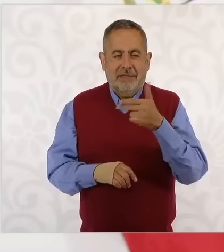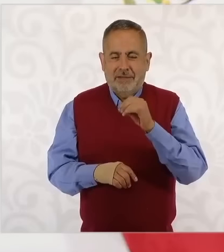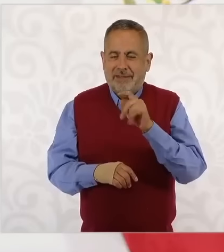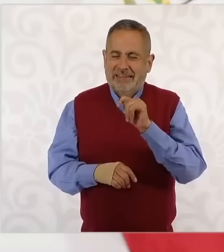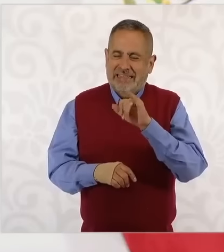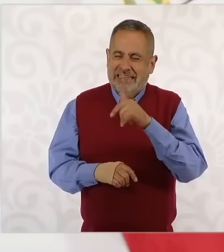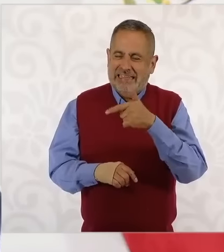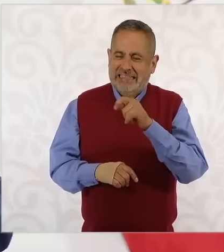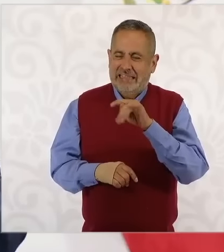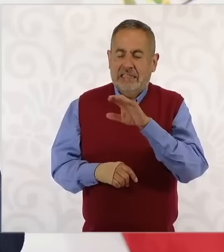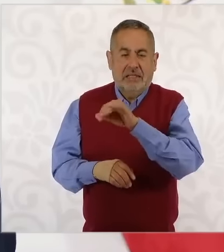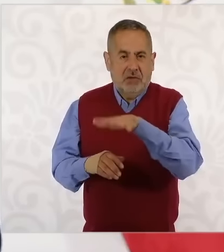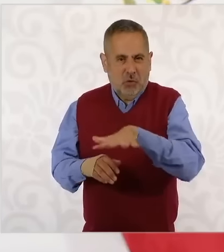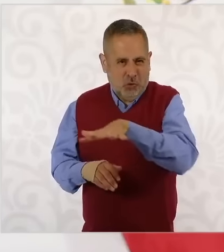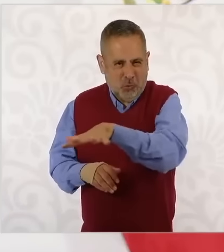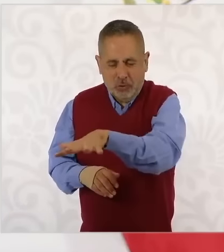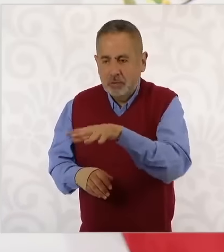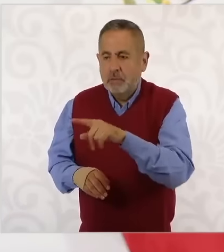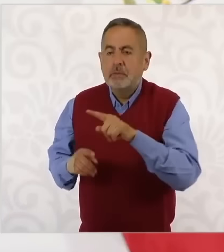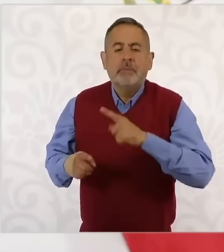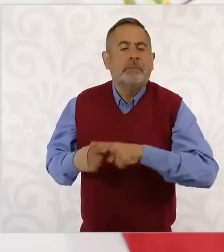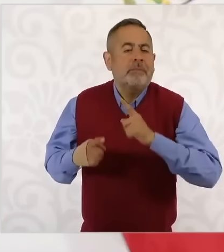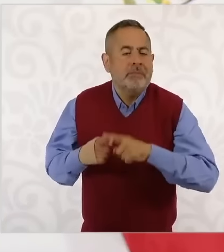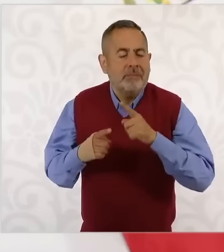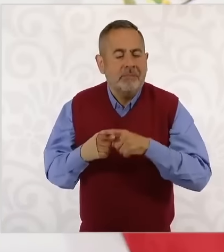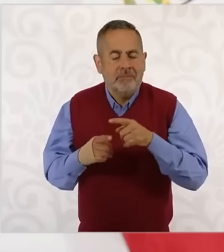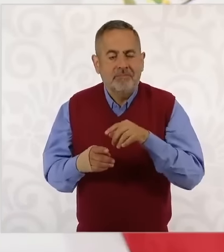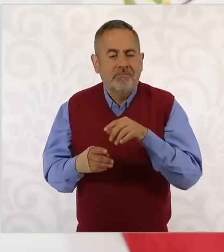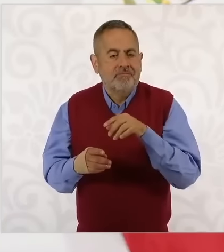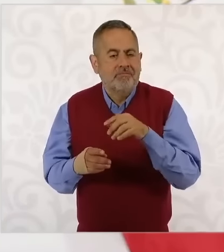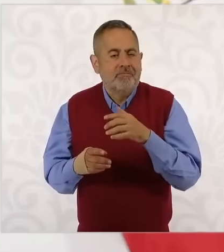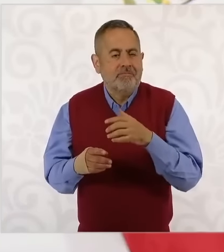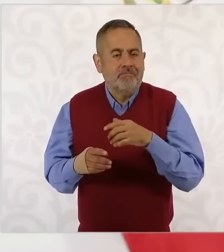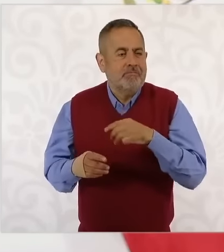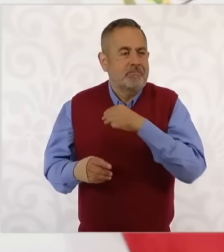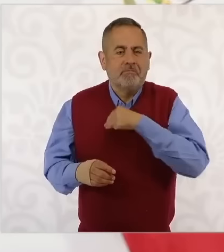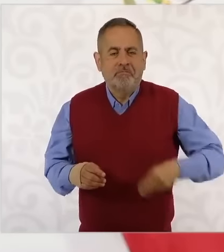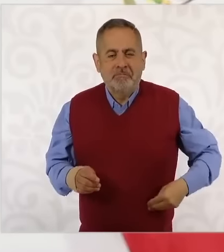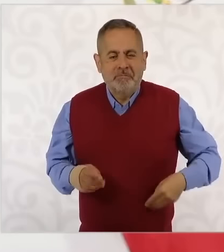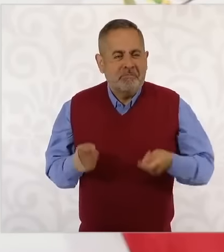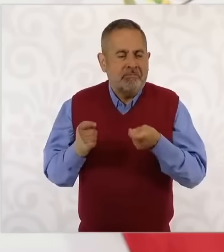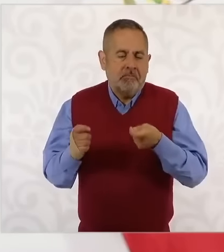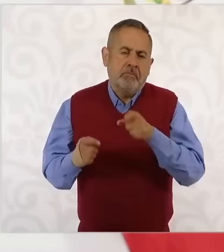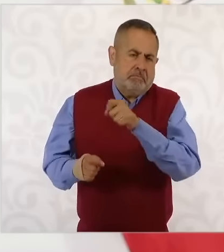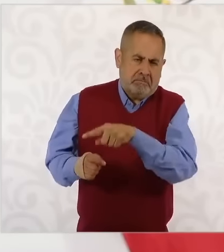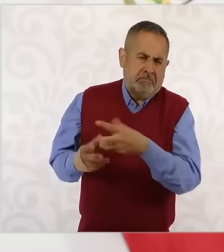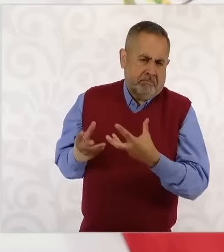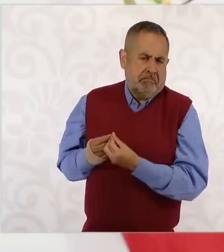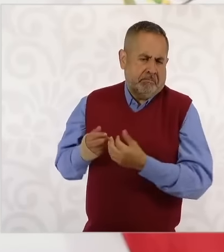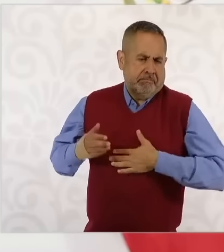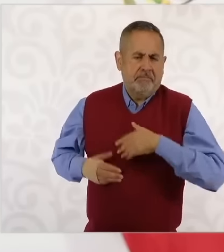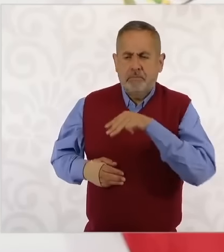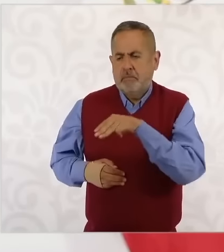iguales, no era un diálogo en donde le decía, pues, ¿quién decide a qué presidente municipal